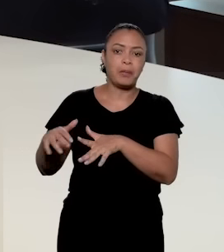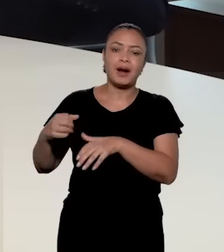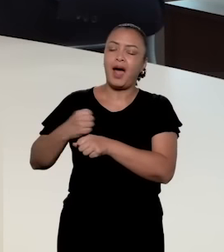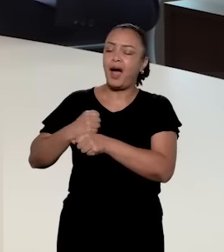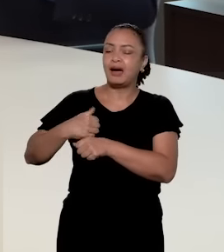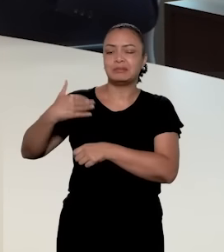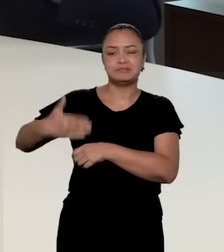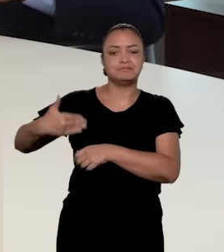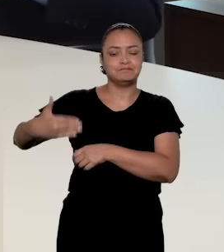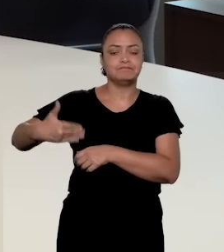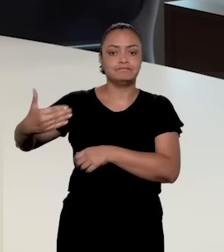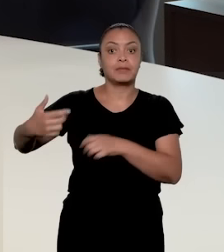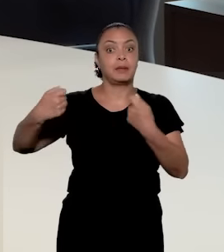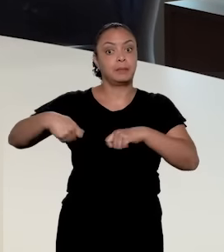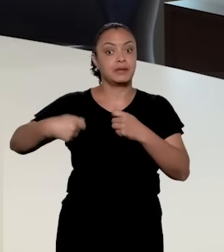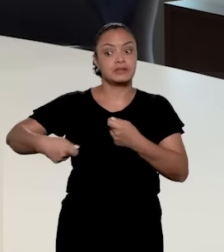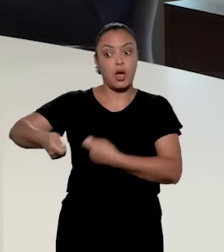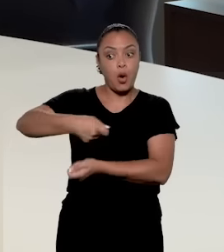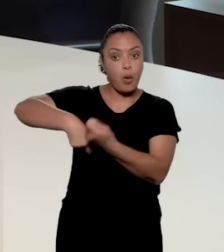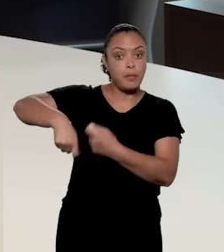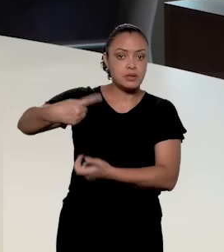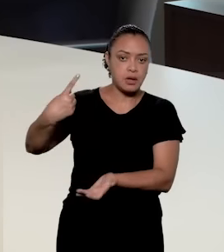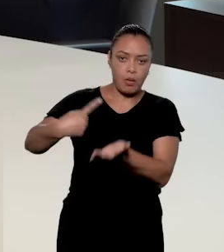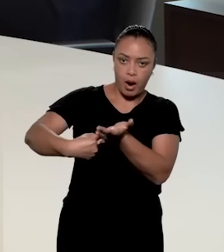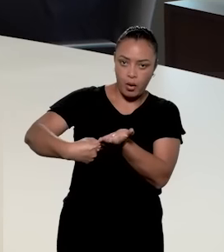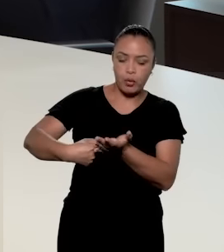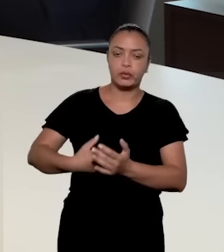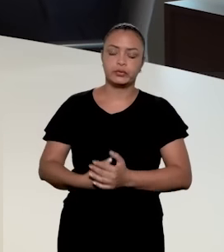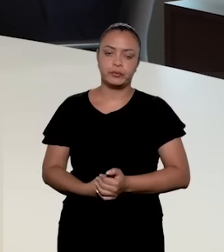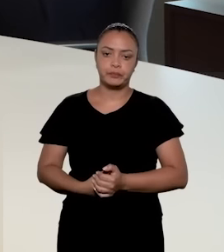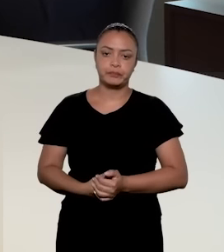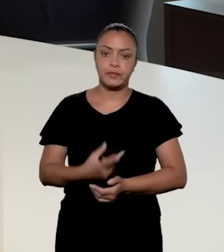fica pesando no mercado anos a fio, então tem que ter acordo comercial, primeira coisa.